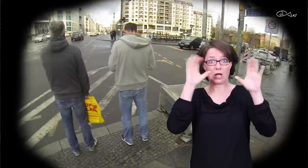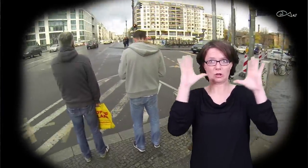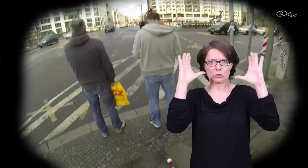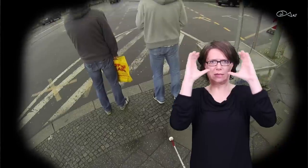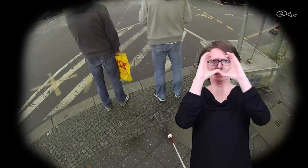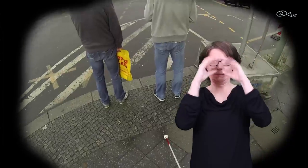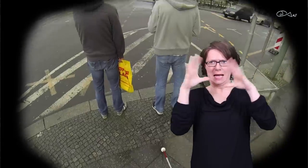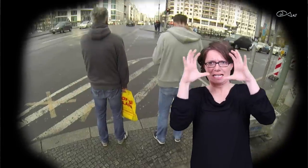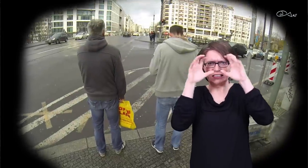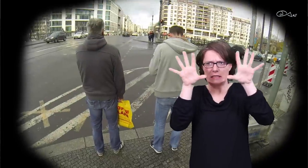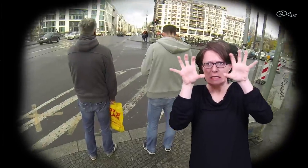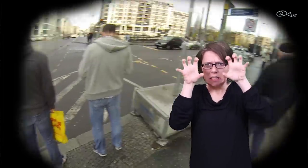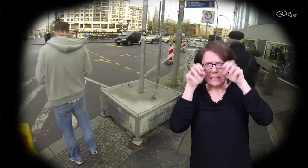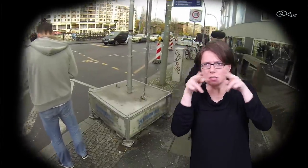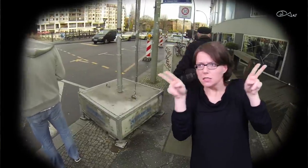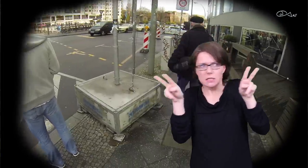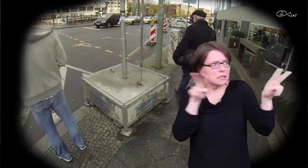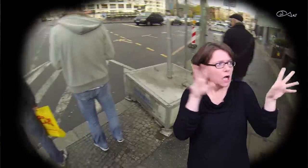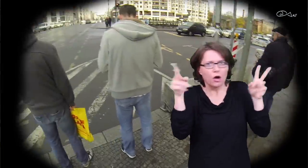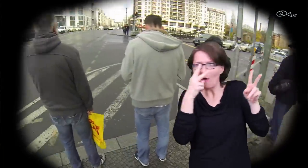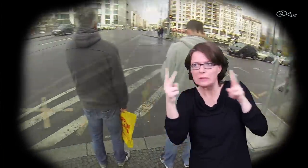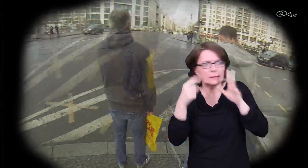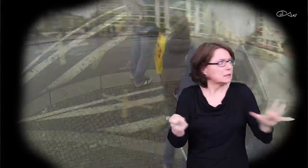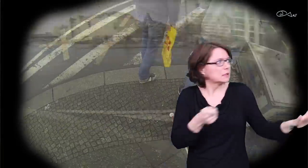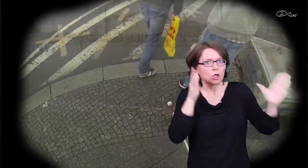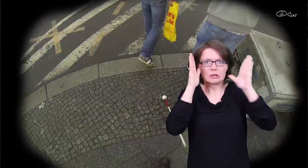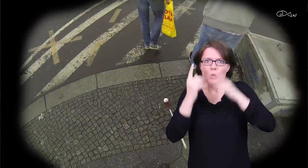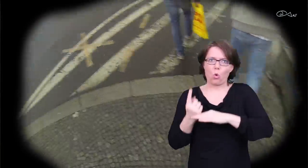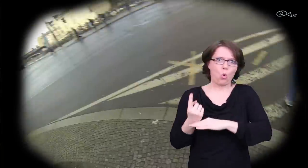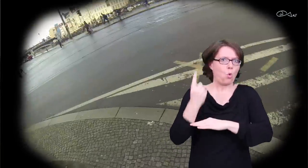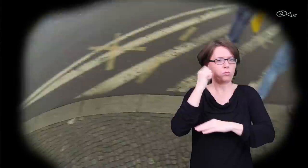Aber Taube, die das Usher-Syndrom haben, müssen besonders viel schauen, genau aufpassen und sich dabei sehr konzentrieren.